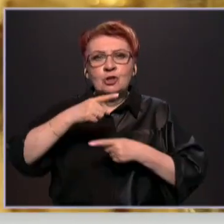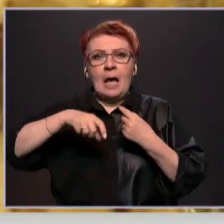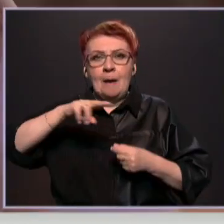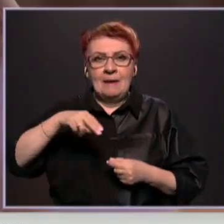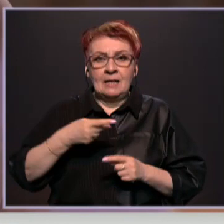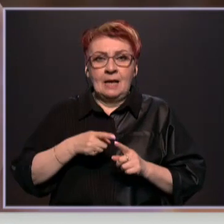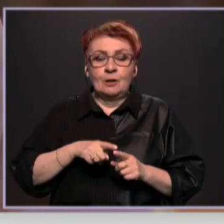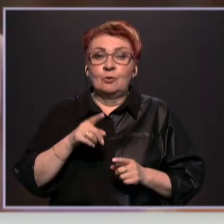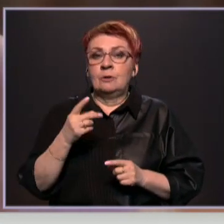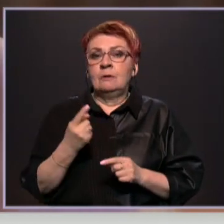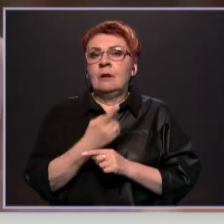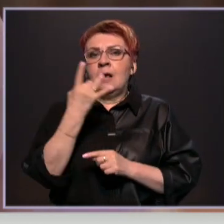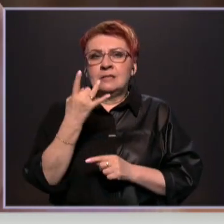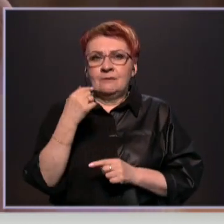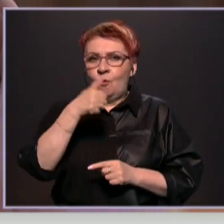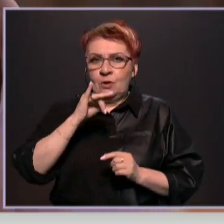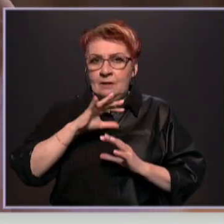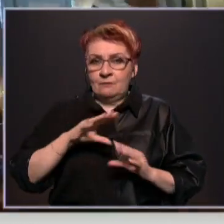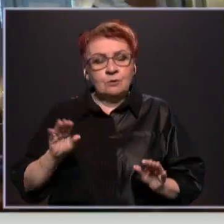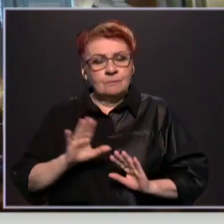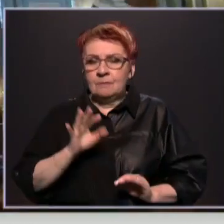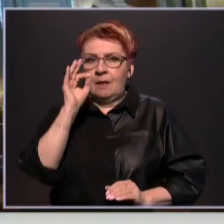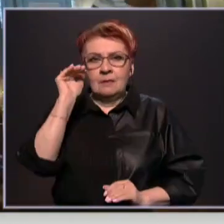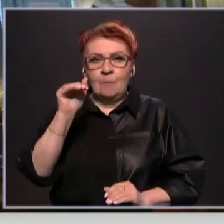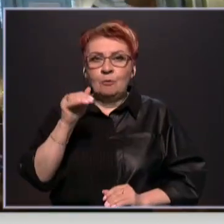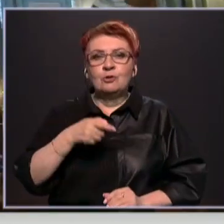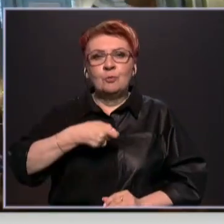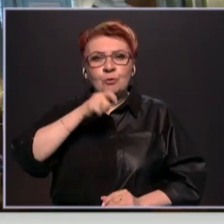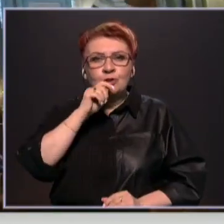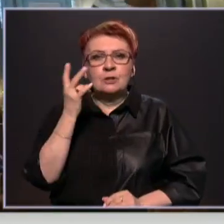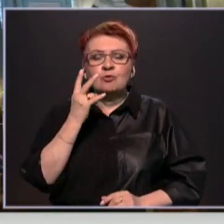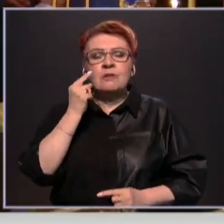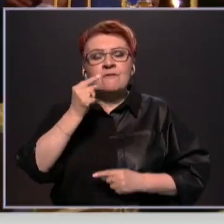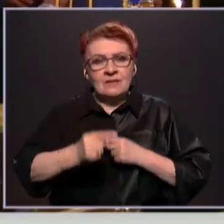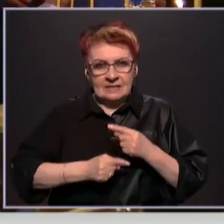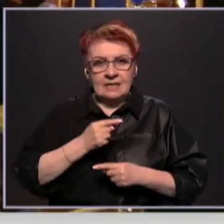в год предстоятеля Русской православной церкви напомнил что причащаться нужно всегда когда есть